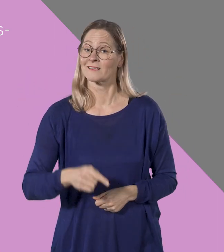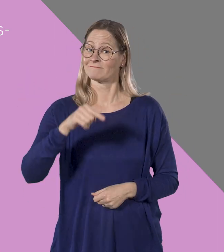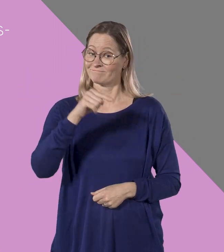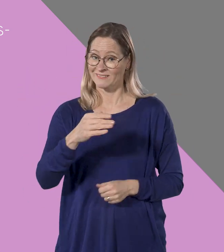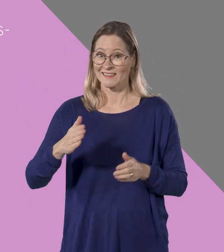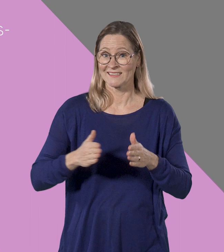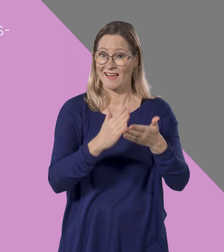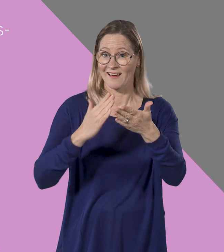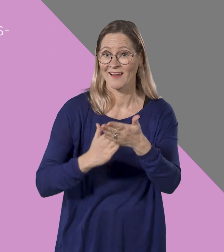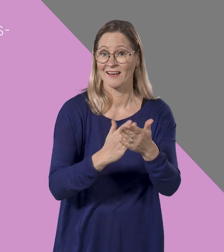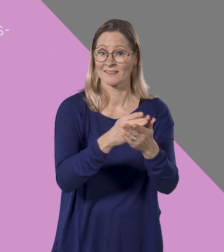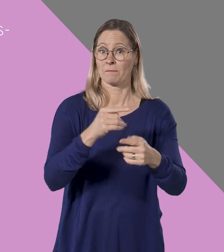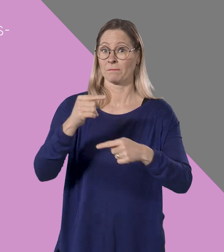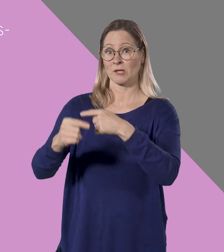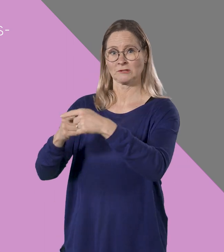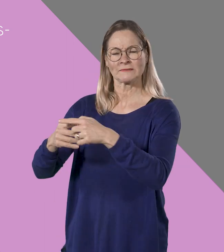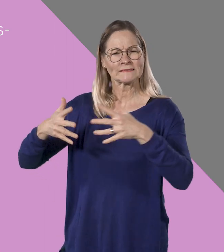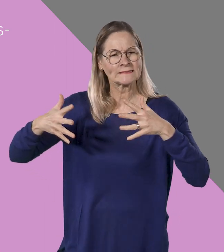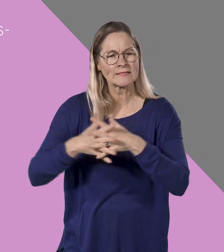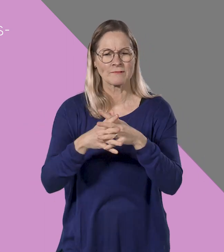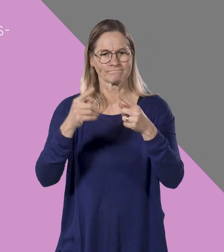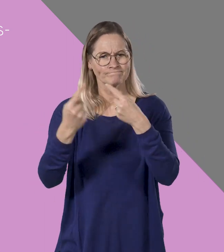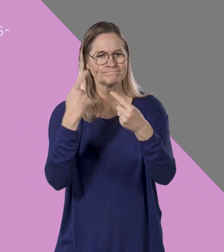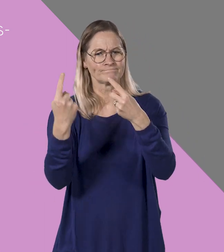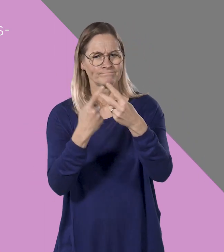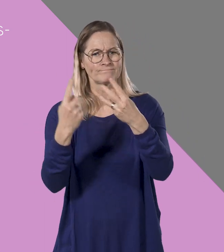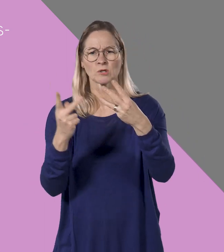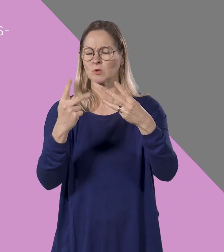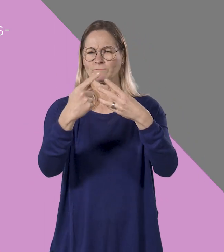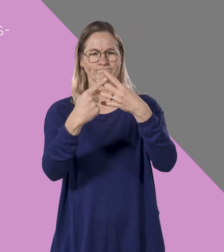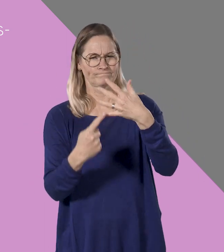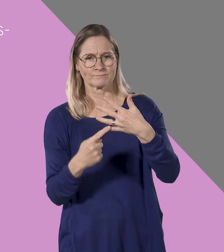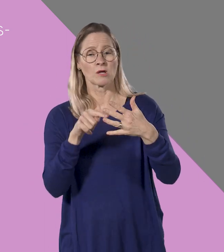Lisäksi tiekartta asettaa prosessille selkeät kynnyskysymykset, -